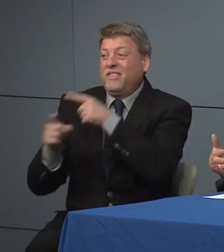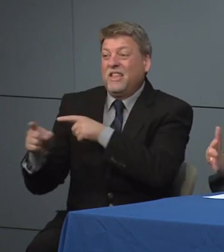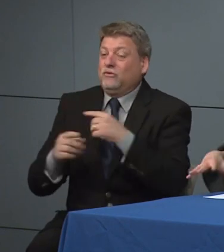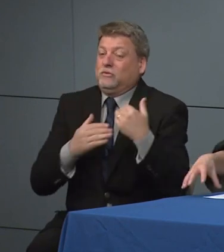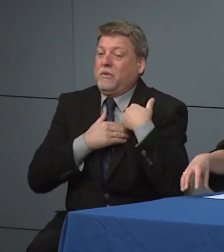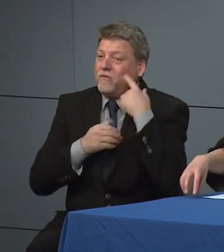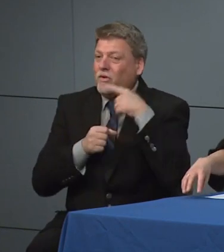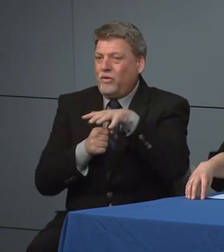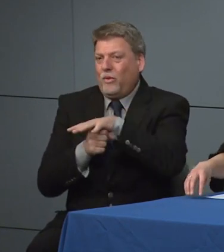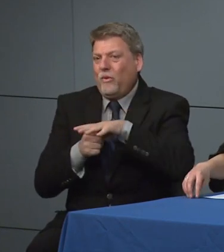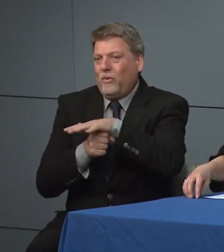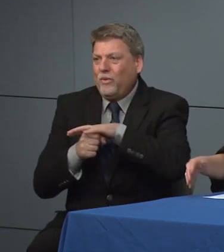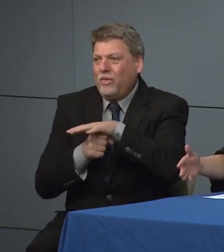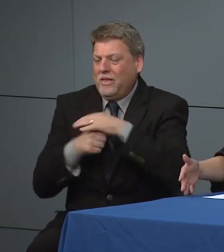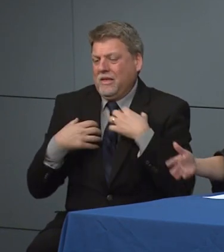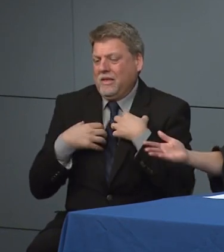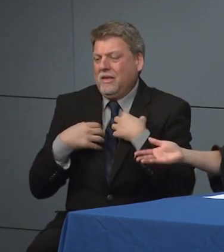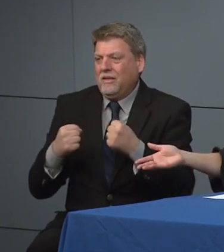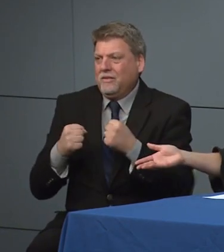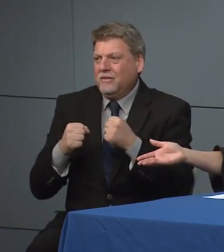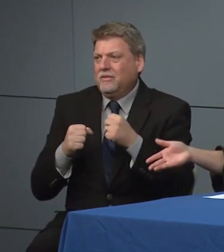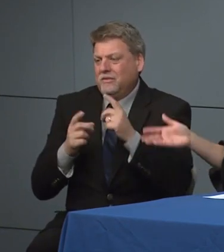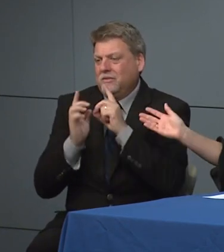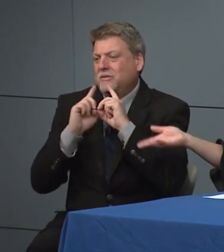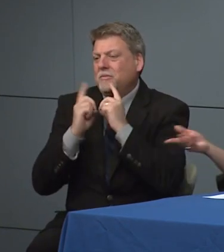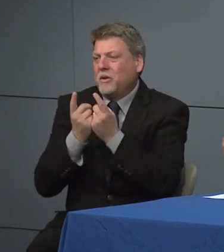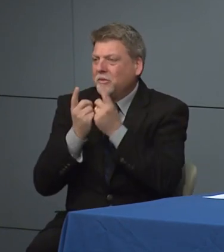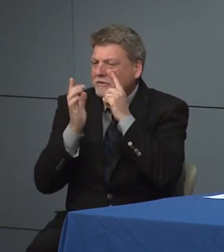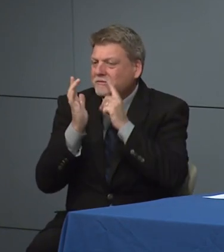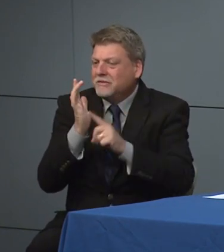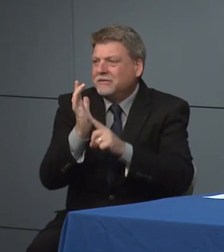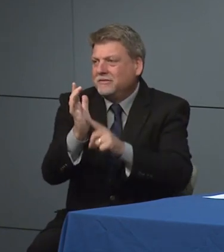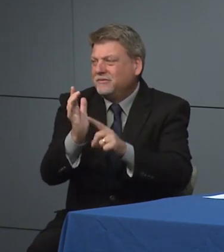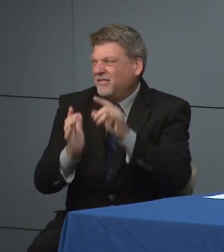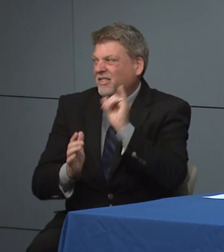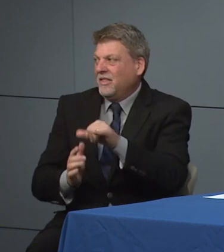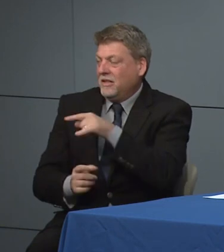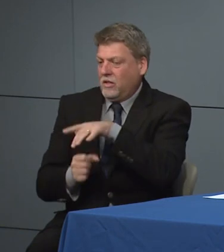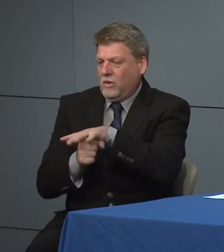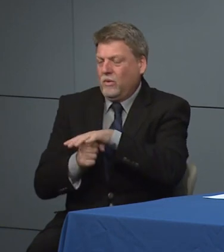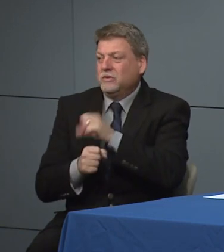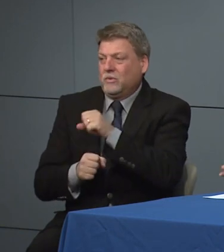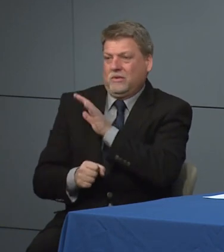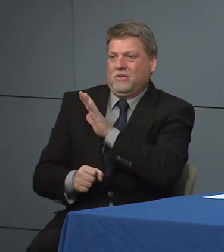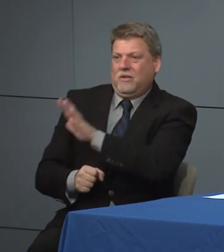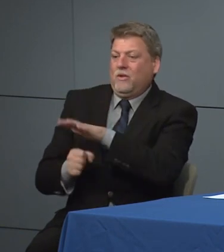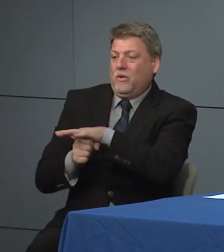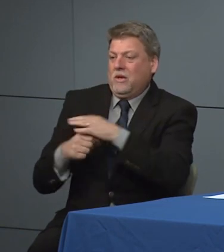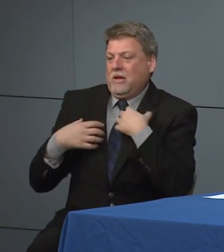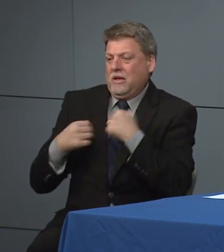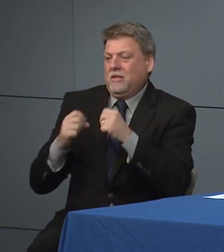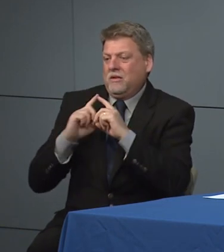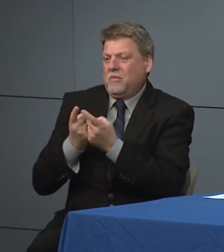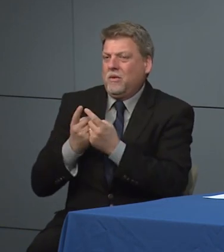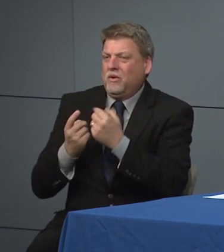en la investigación loca al Isis y de este caso, una especie y particular que ocurre al departamento local,